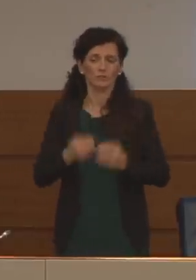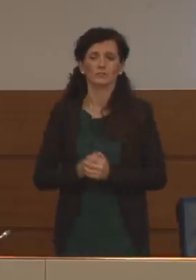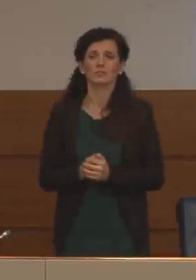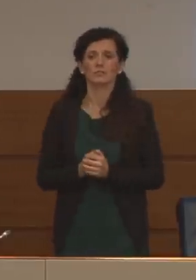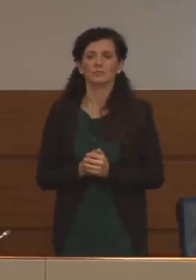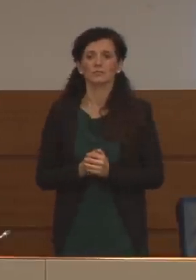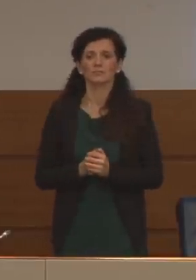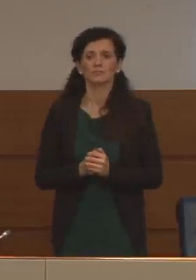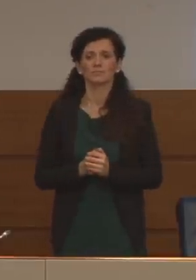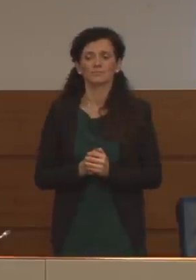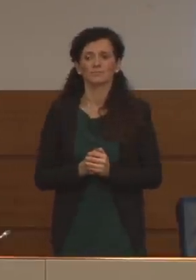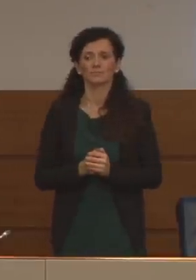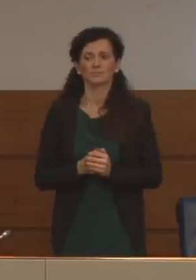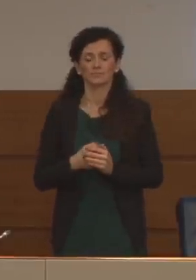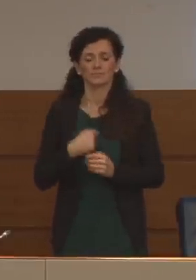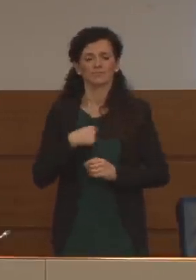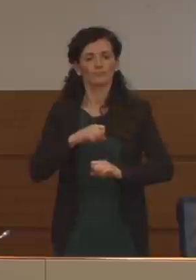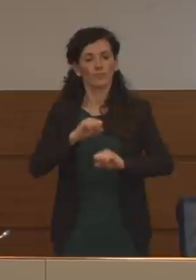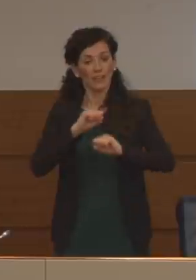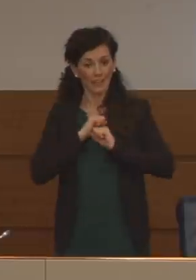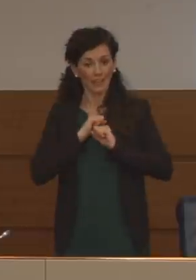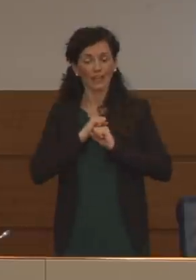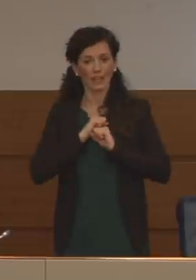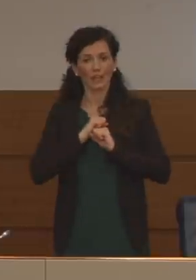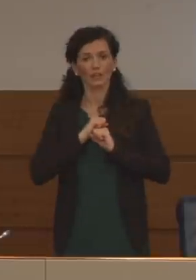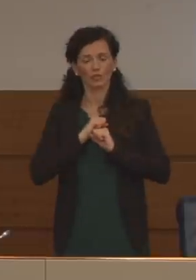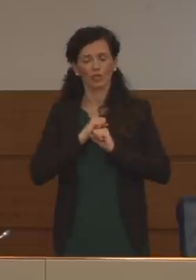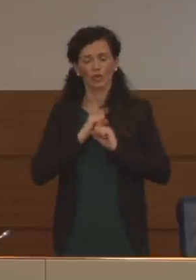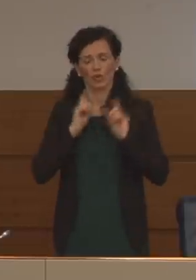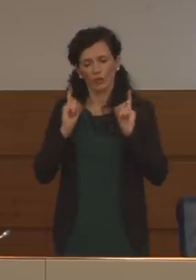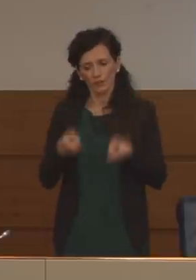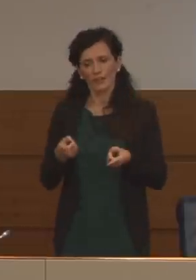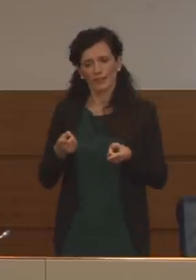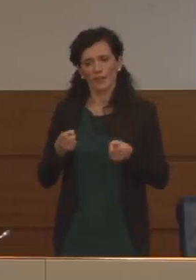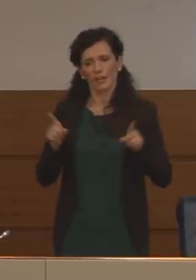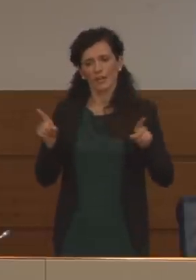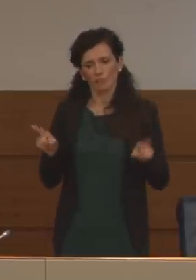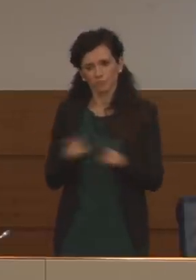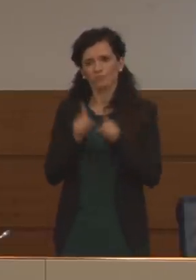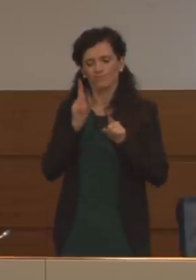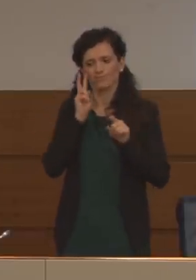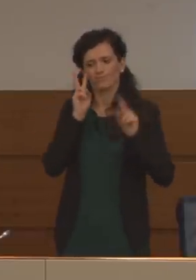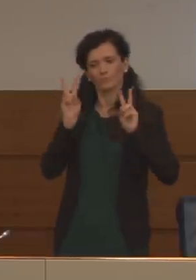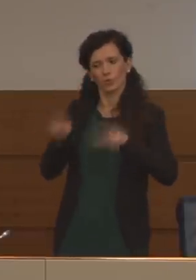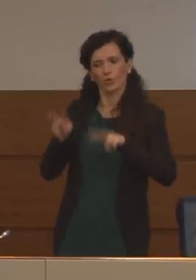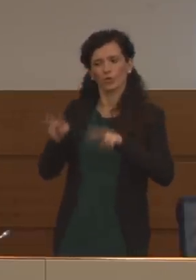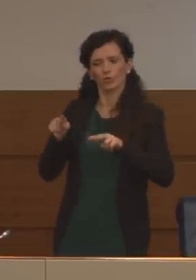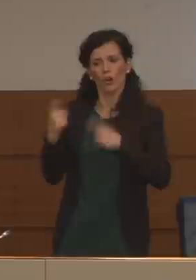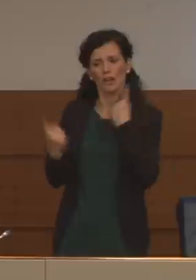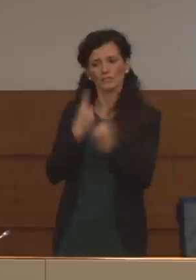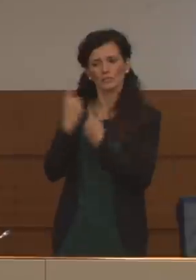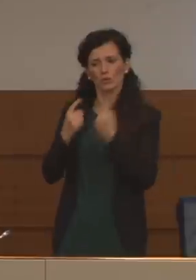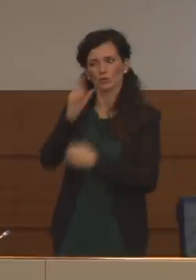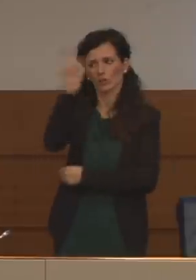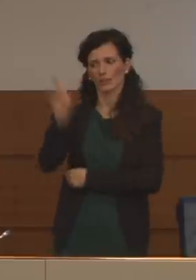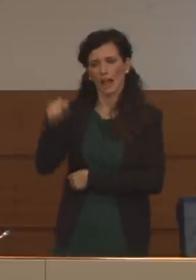credo che anche qui dobbiamo monitorare, credo che oggi sia una settimana